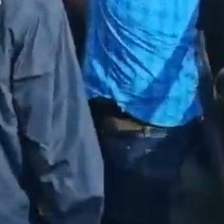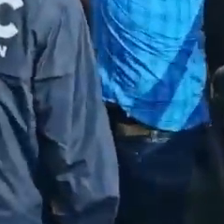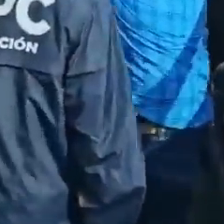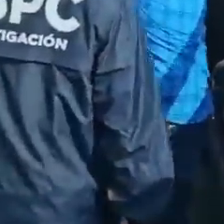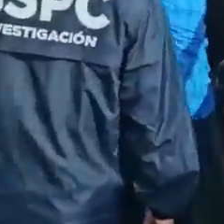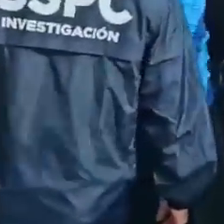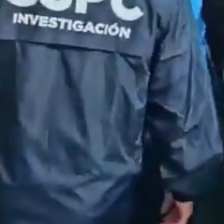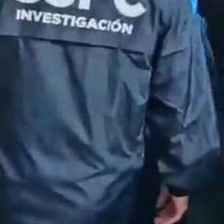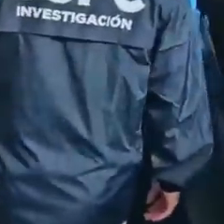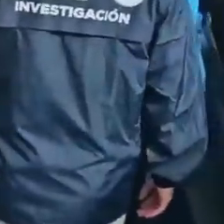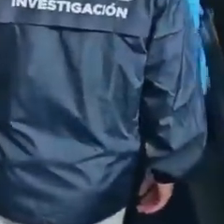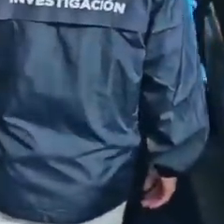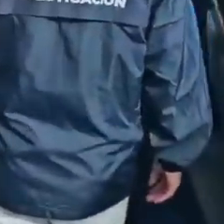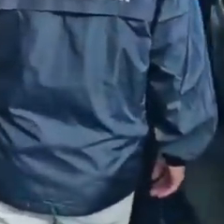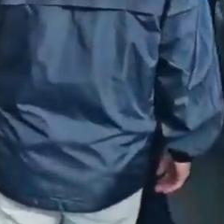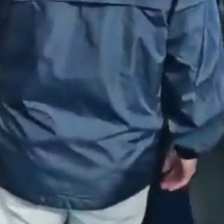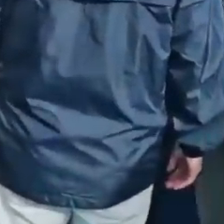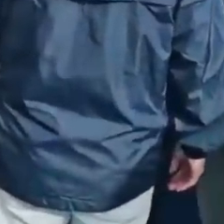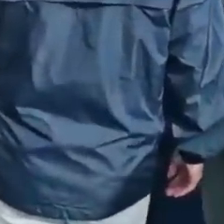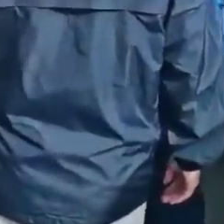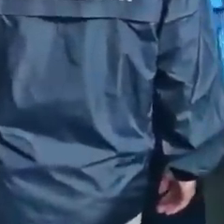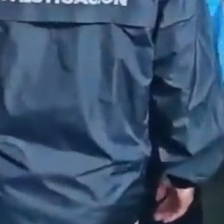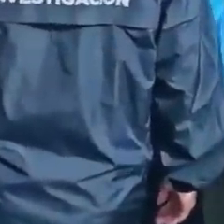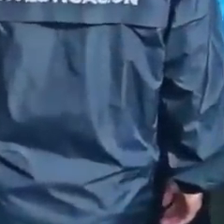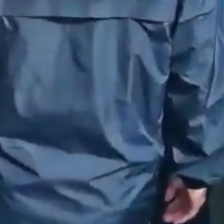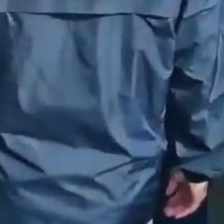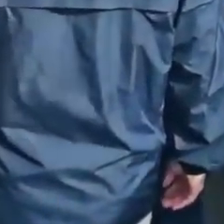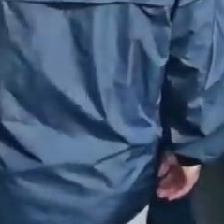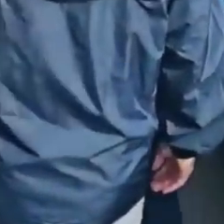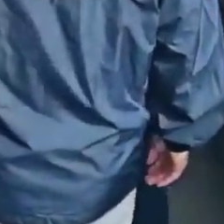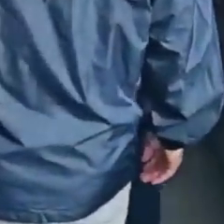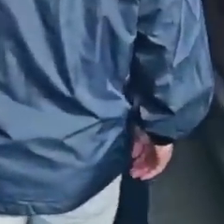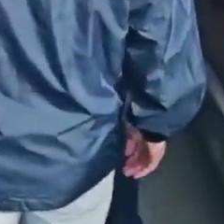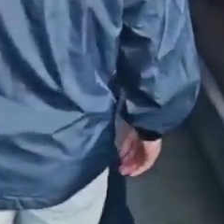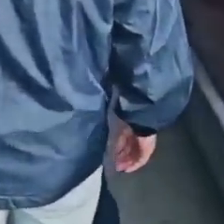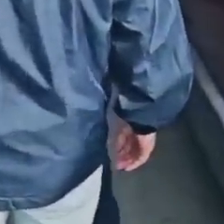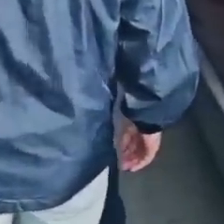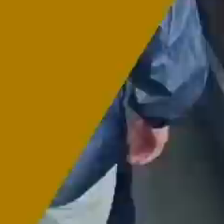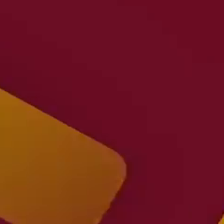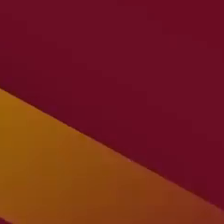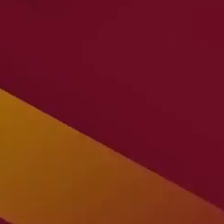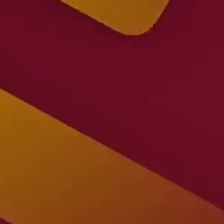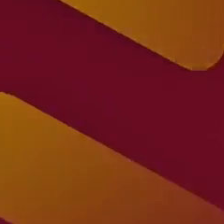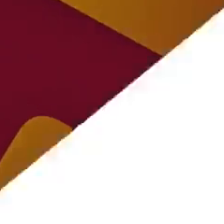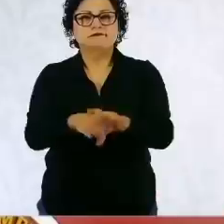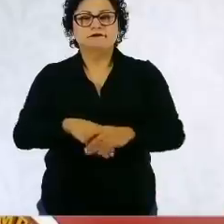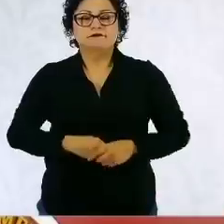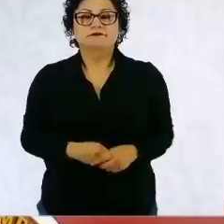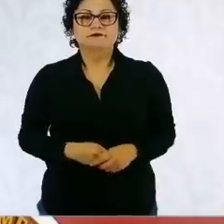Baja California dos personas fueron arrestadas por secuestro en el Estado de México Vamos a dar